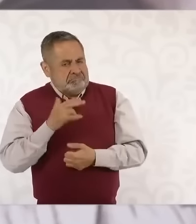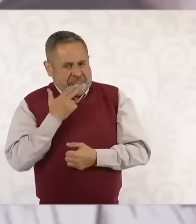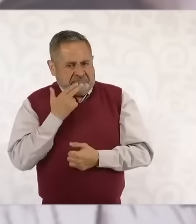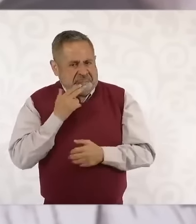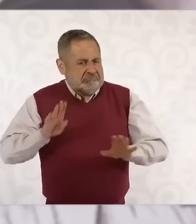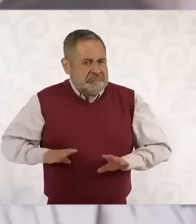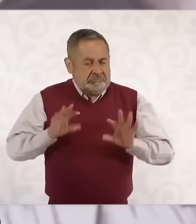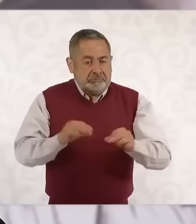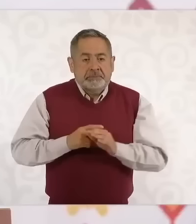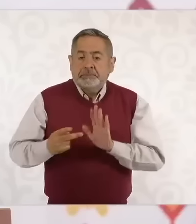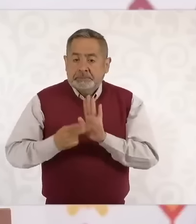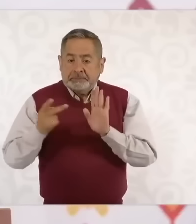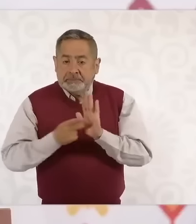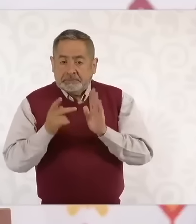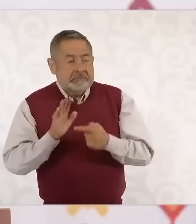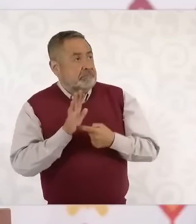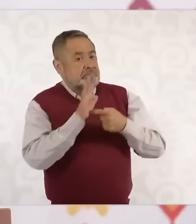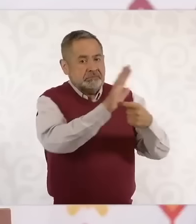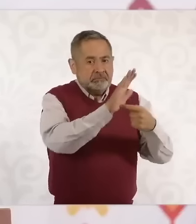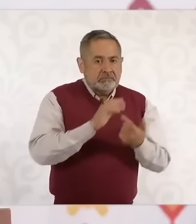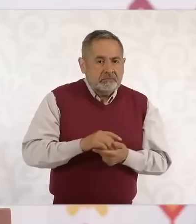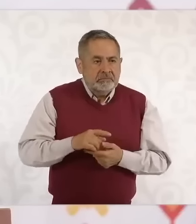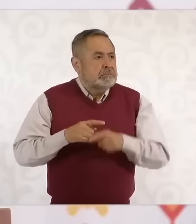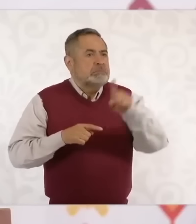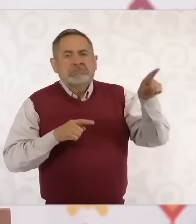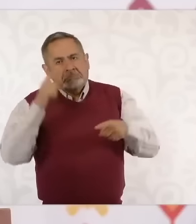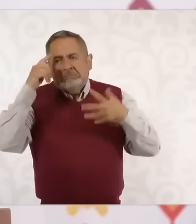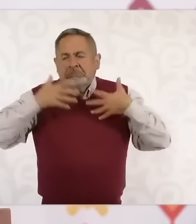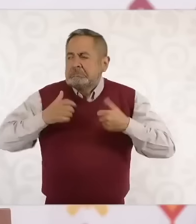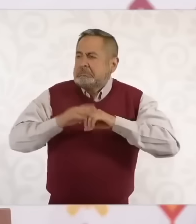mencionamos mucho, pero no necesariamente todo el mundo la entiende. O sea, por recuerdo que una vez